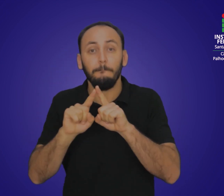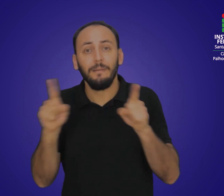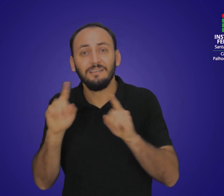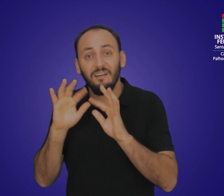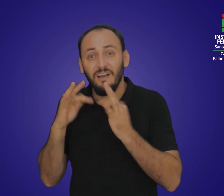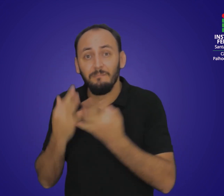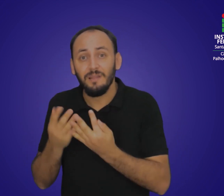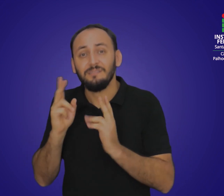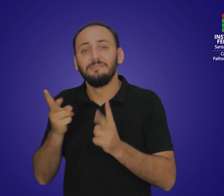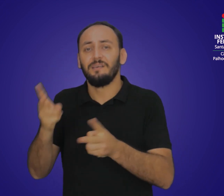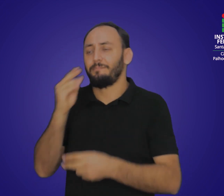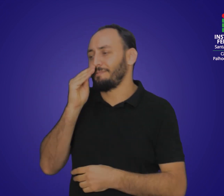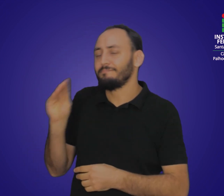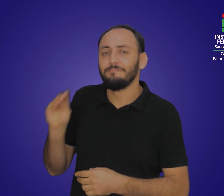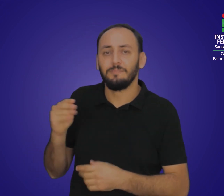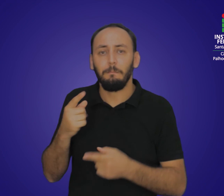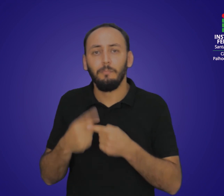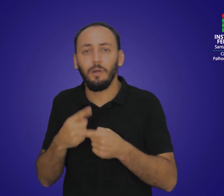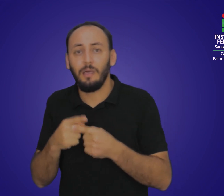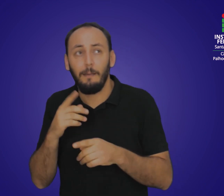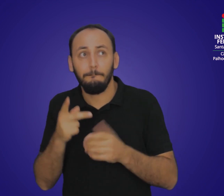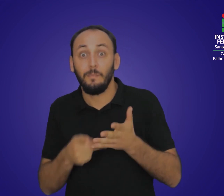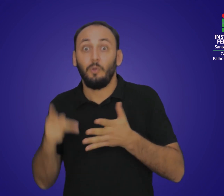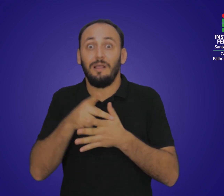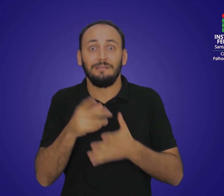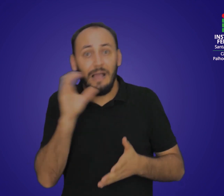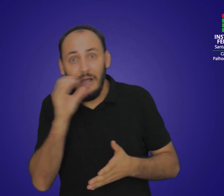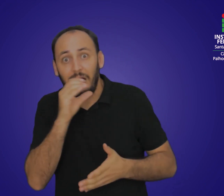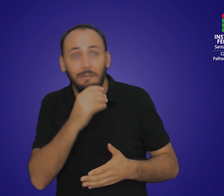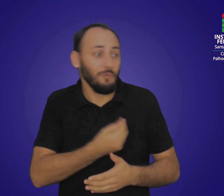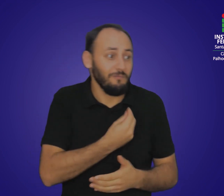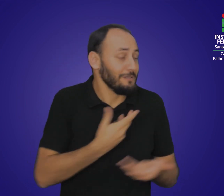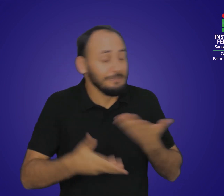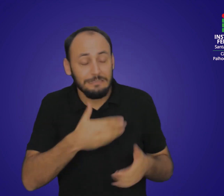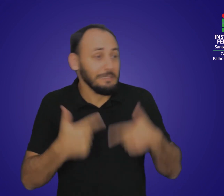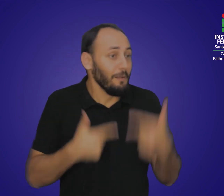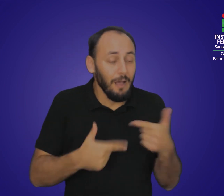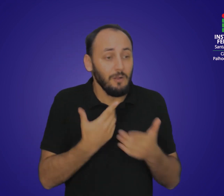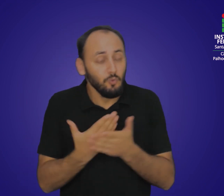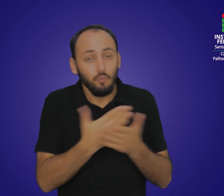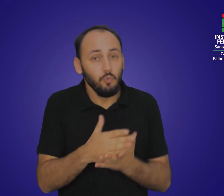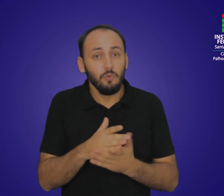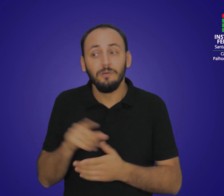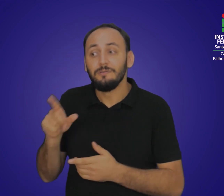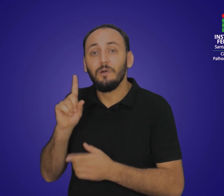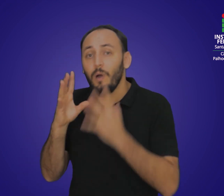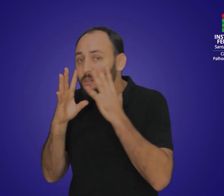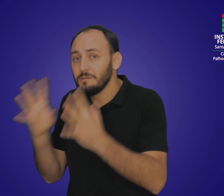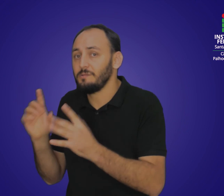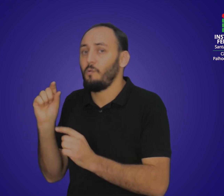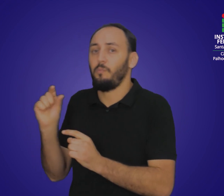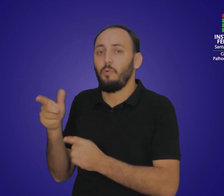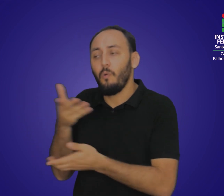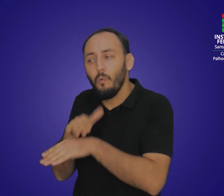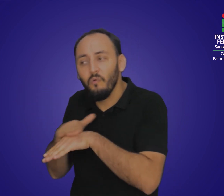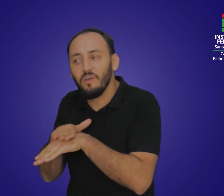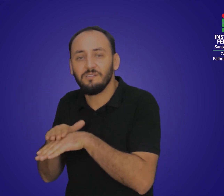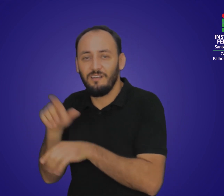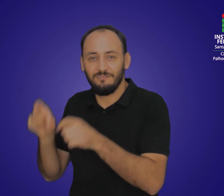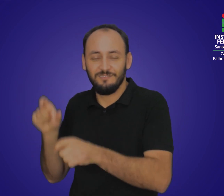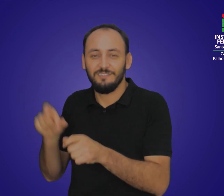por conta da correria do dia a dia como trabalho e outras prioridades, a família acaba não dando muita atenção. É muito importante um simples ato de conversar